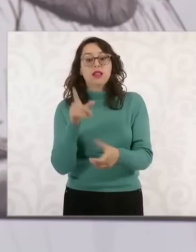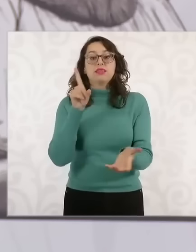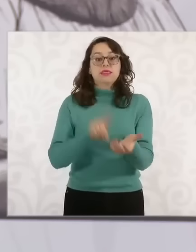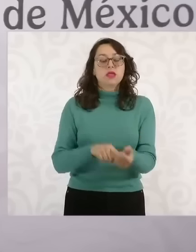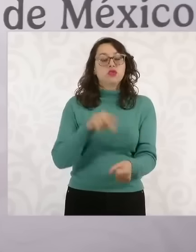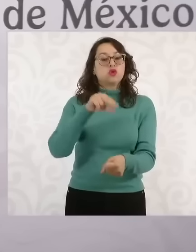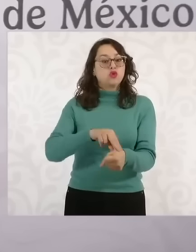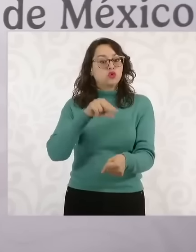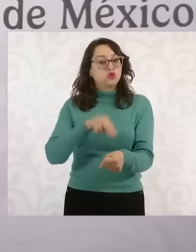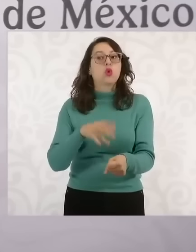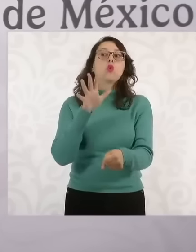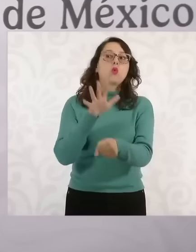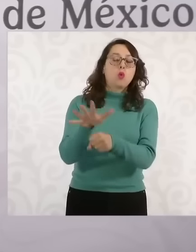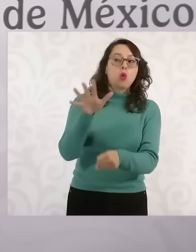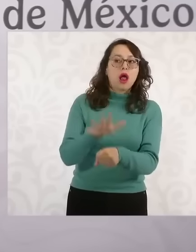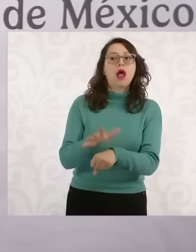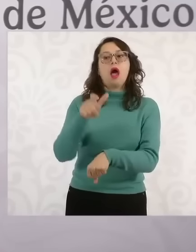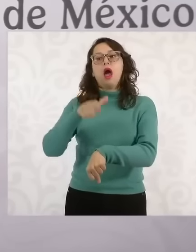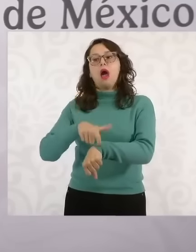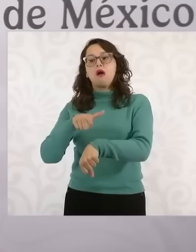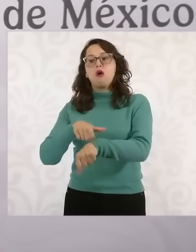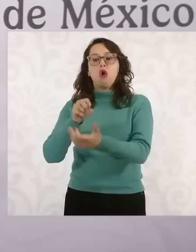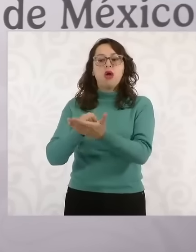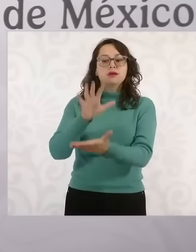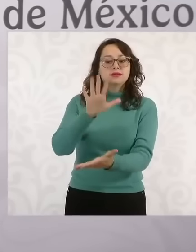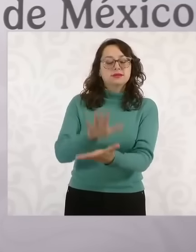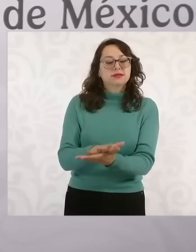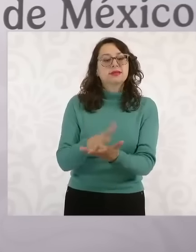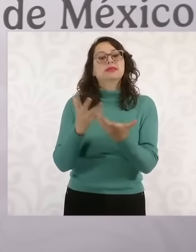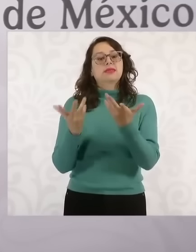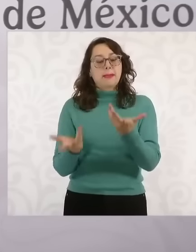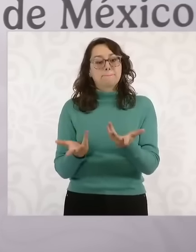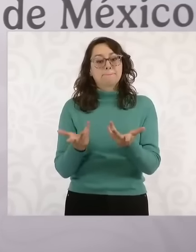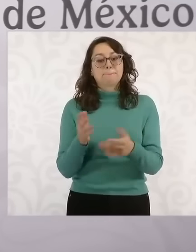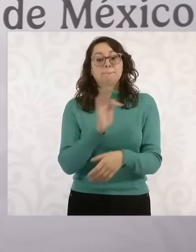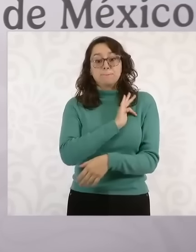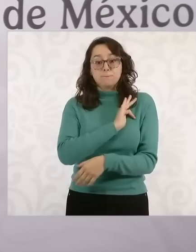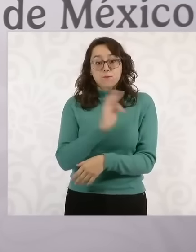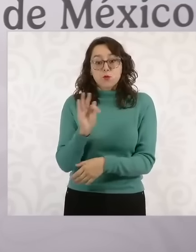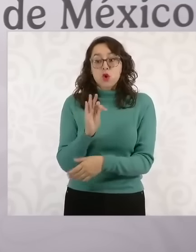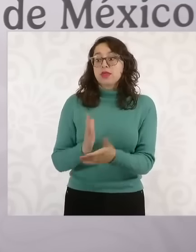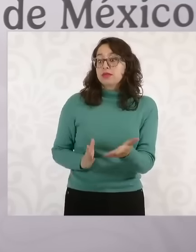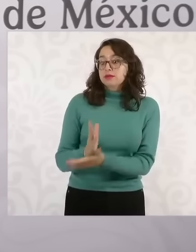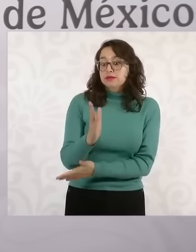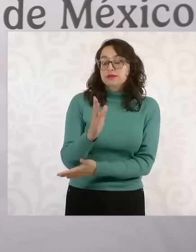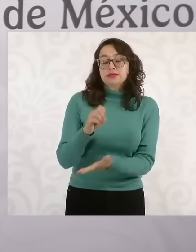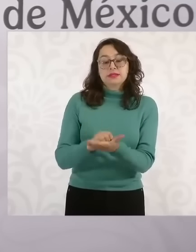centro de salud, a qué hora puedes pedir tu cita, cómo puedes acceder a las citas, es decir, tener